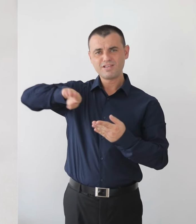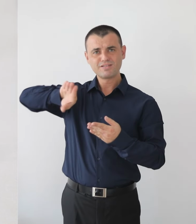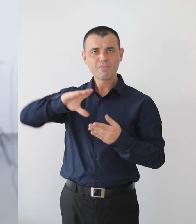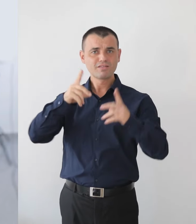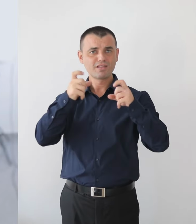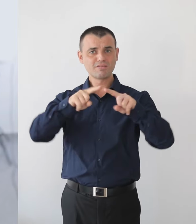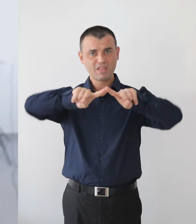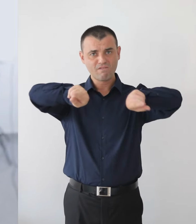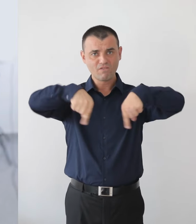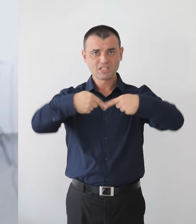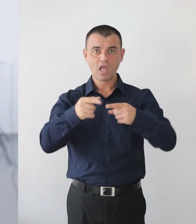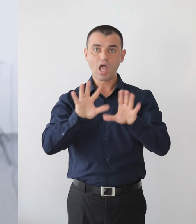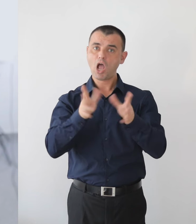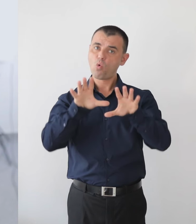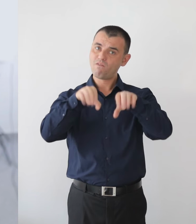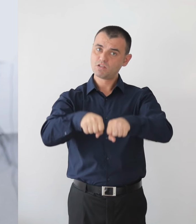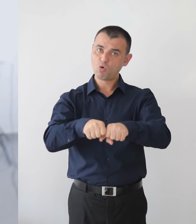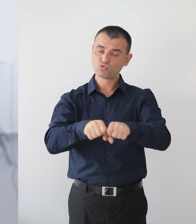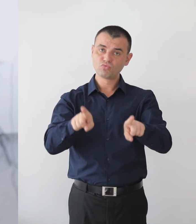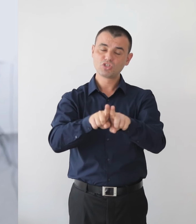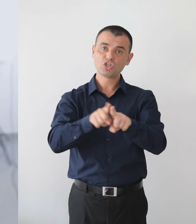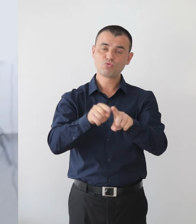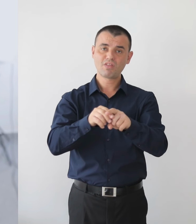Опитайте се да избягвате да снимате в студио, ако е възможно,